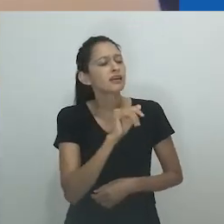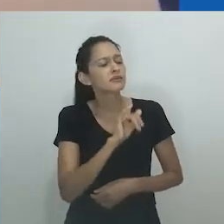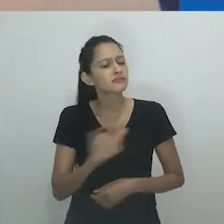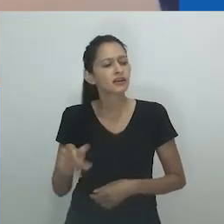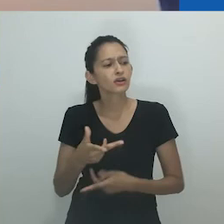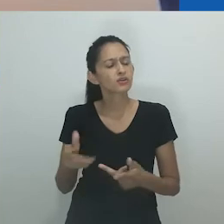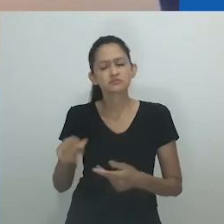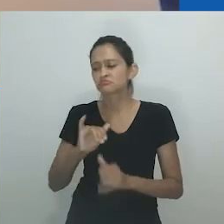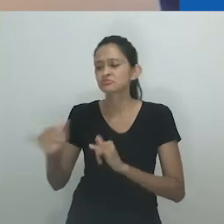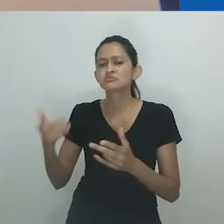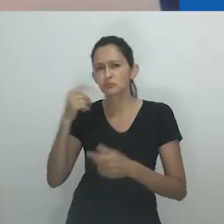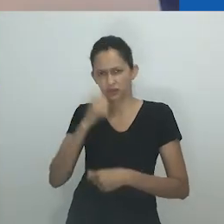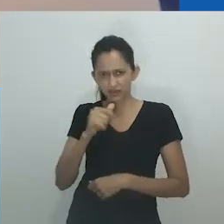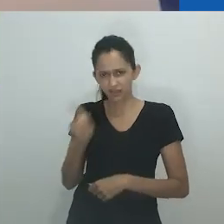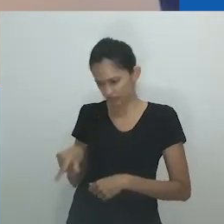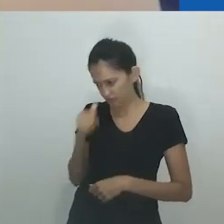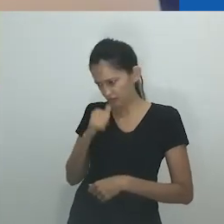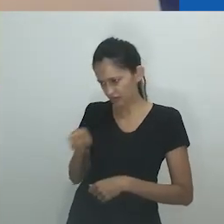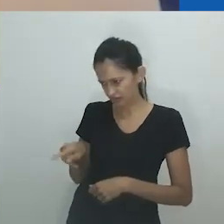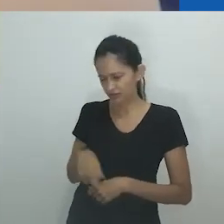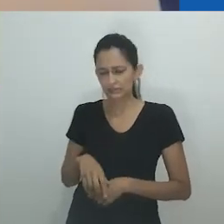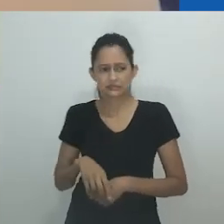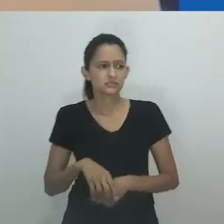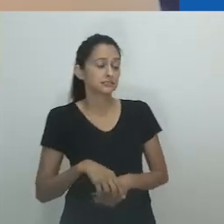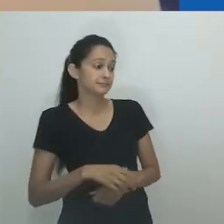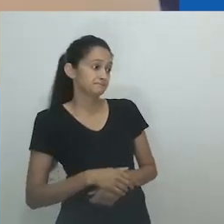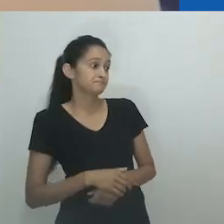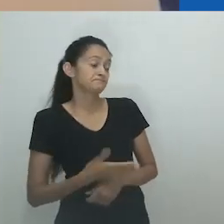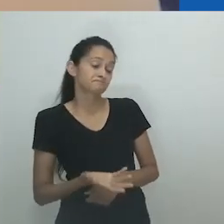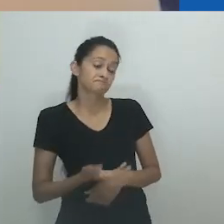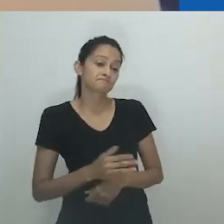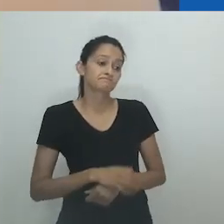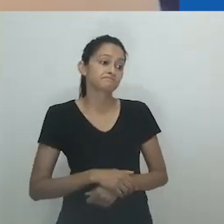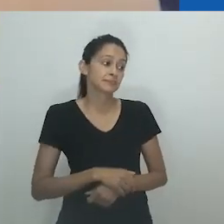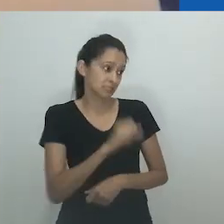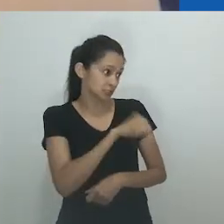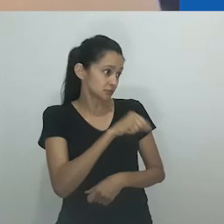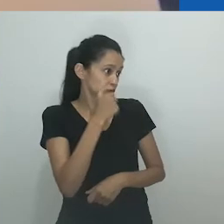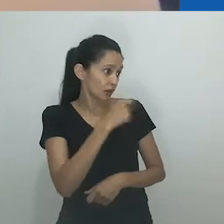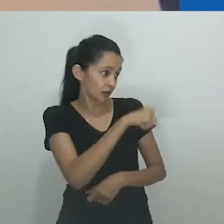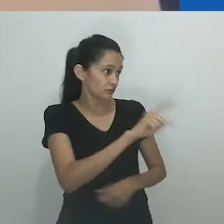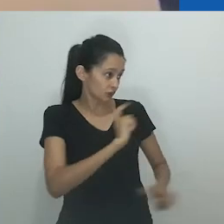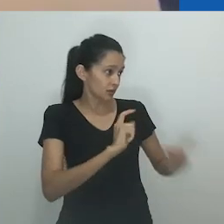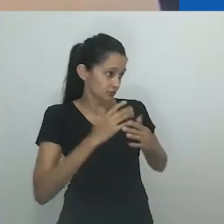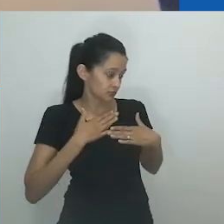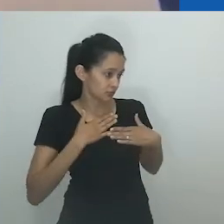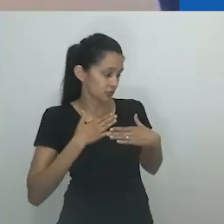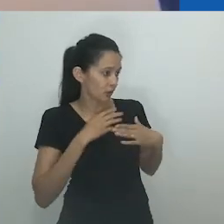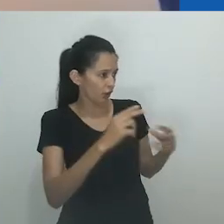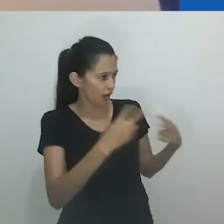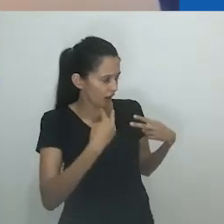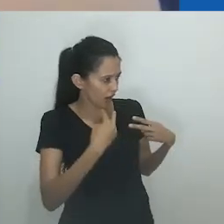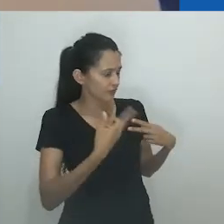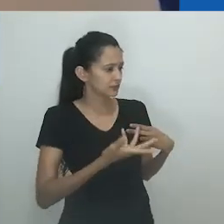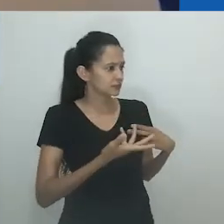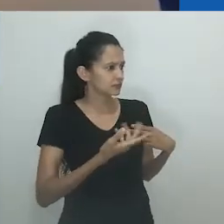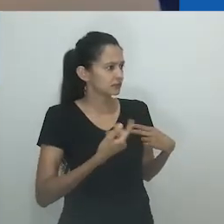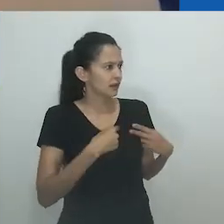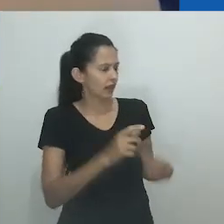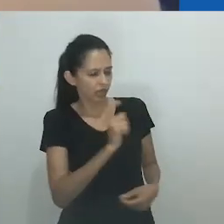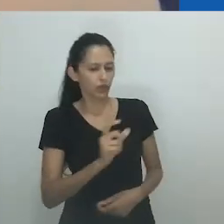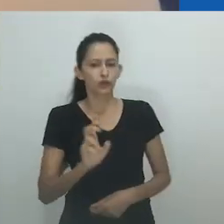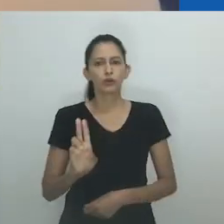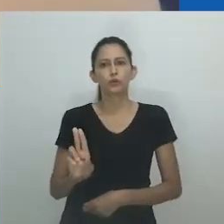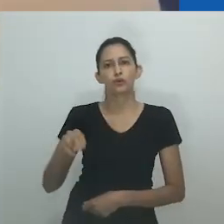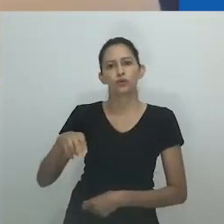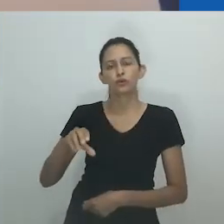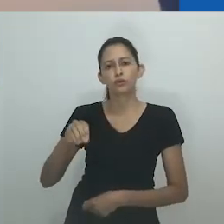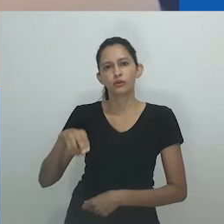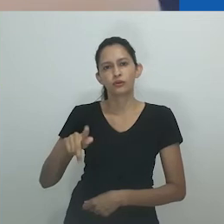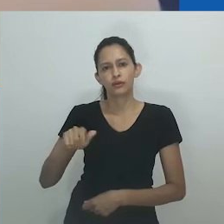eu me pareço com um homem. Soava ainda melhor quando elas diziam 'oh, ufana notatakhe ke khona', em tom de adoração - oh, ela se parece com o pai.